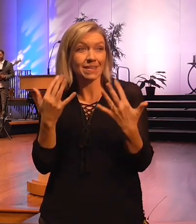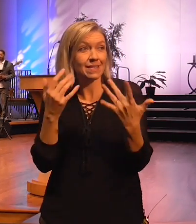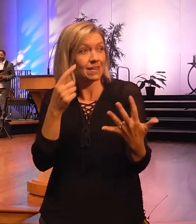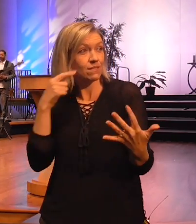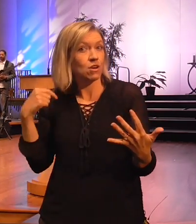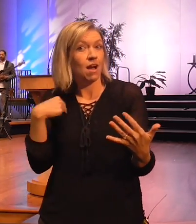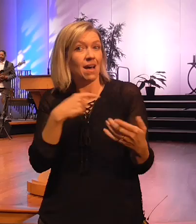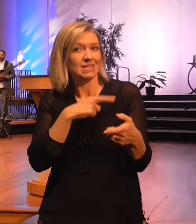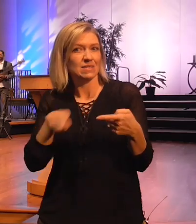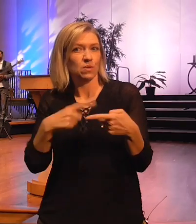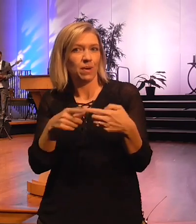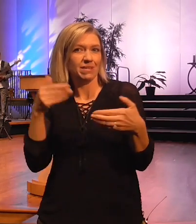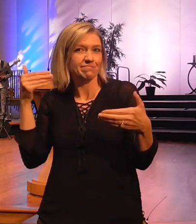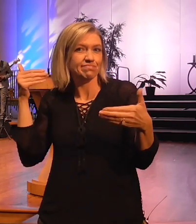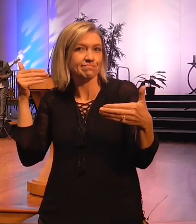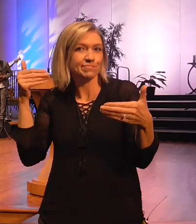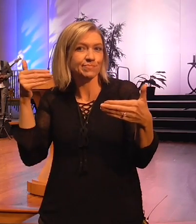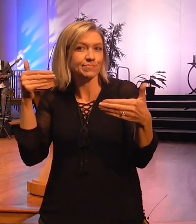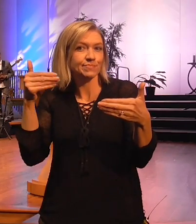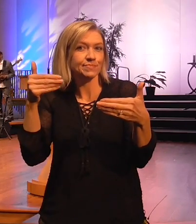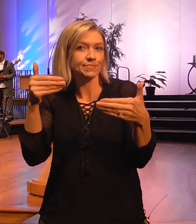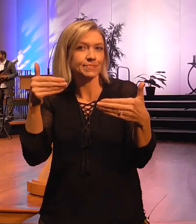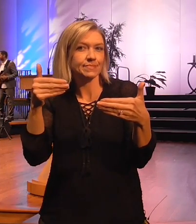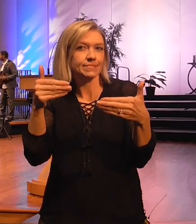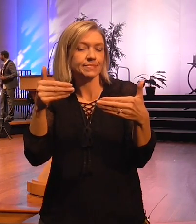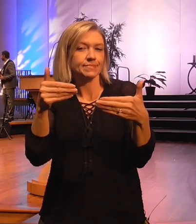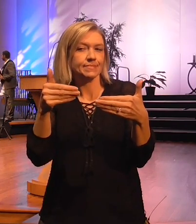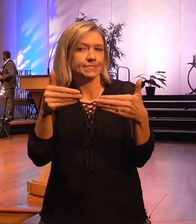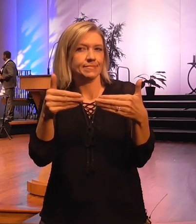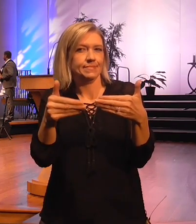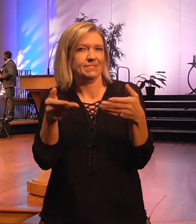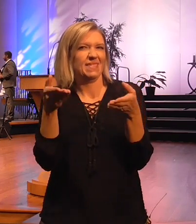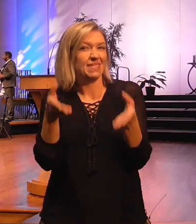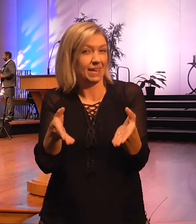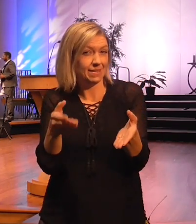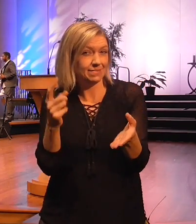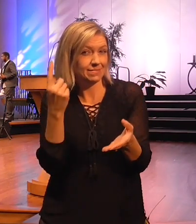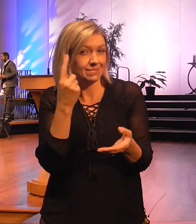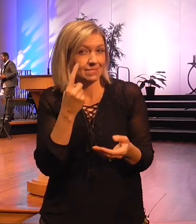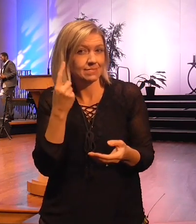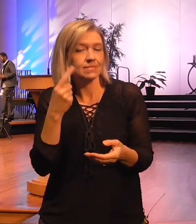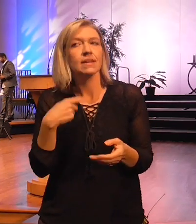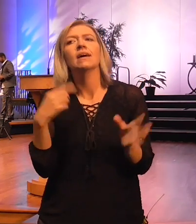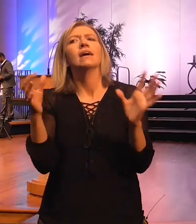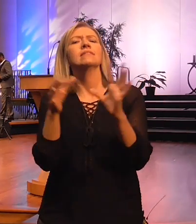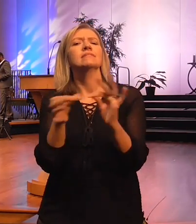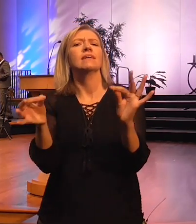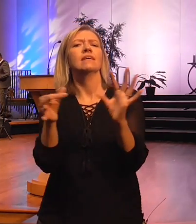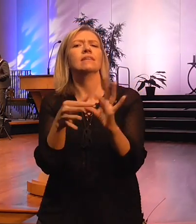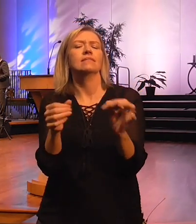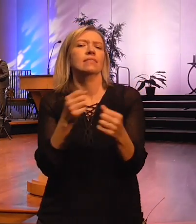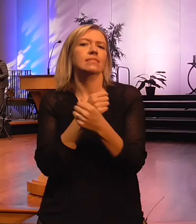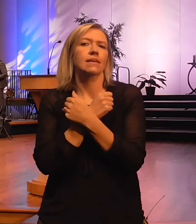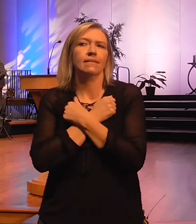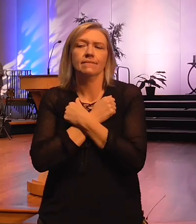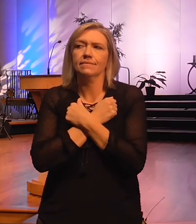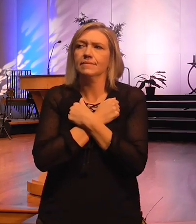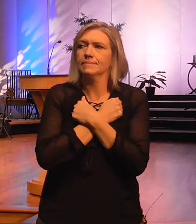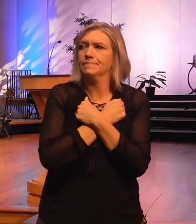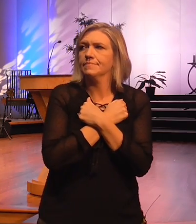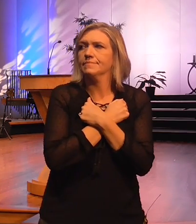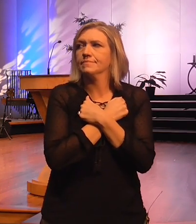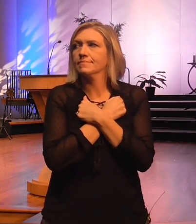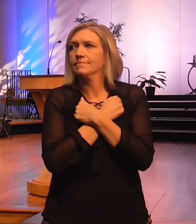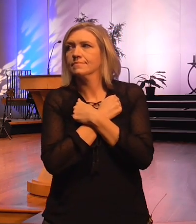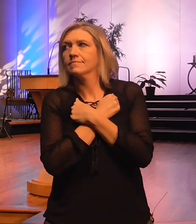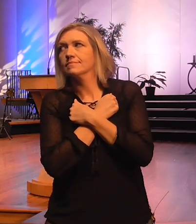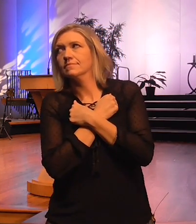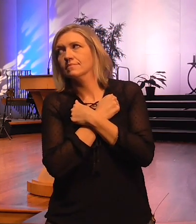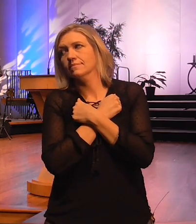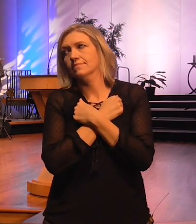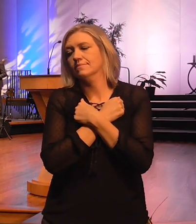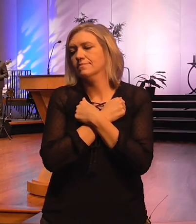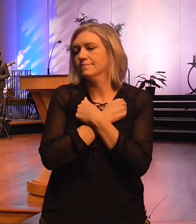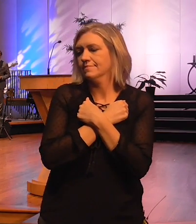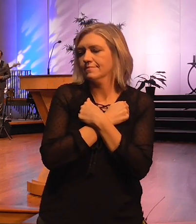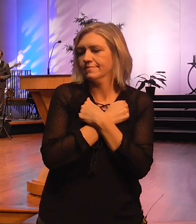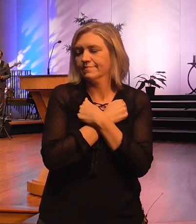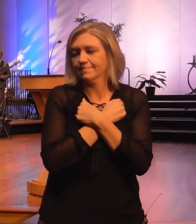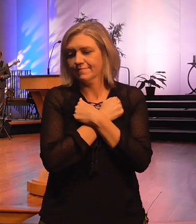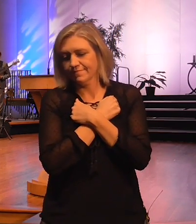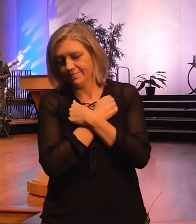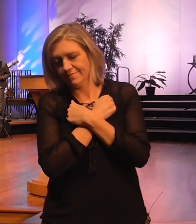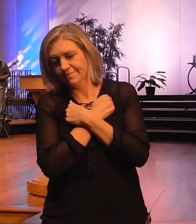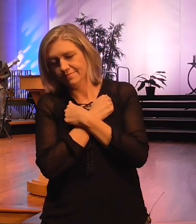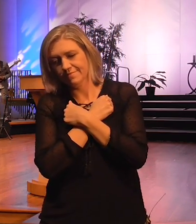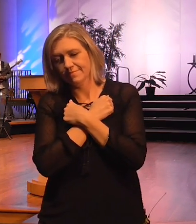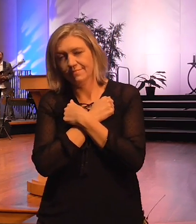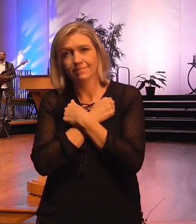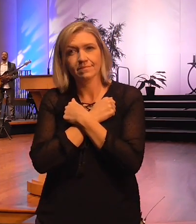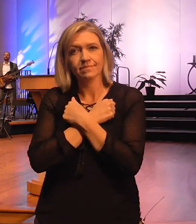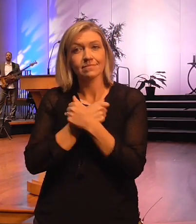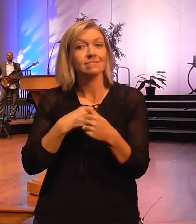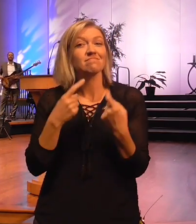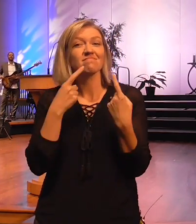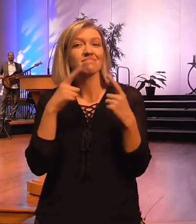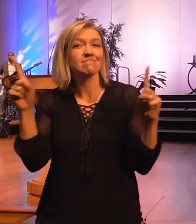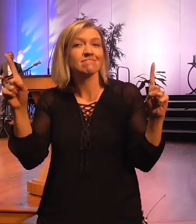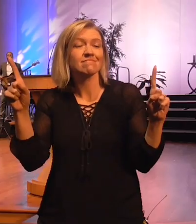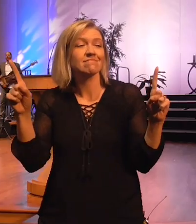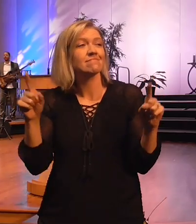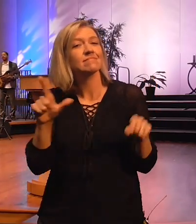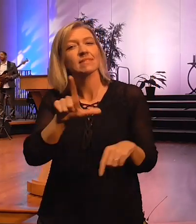final de nuestro Ro digo [Música] es yo digo es